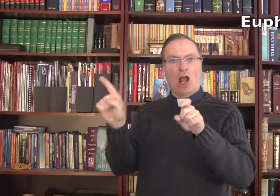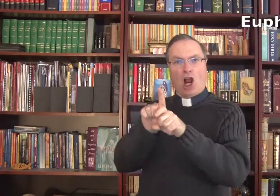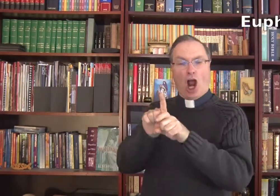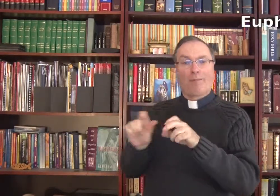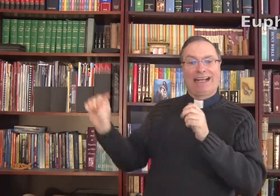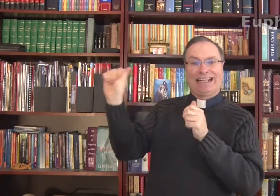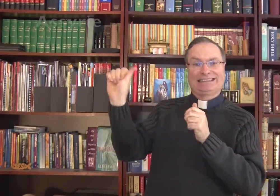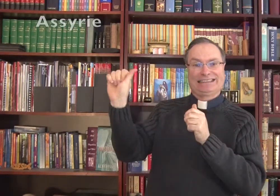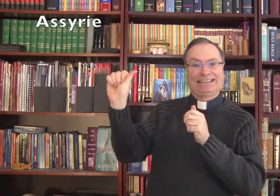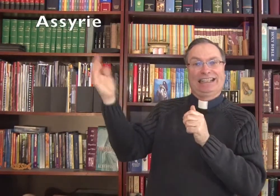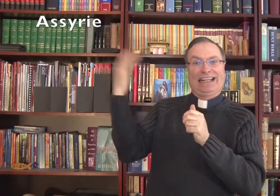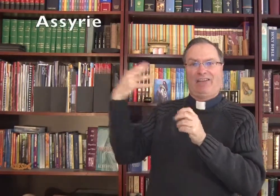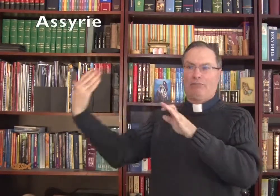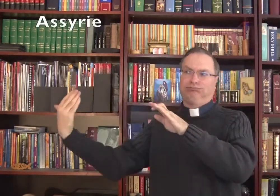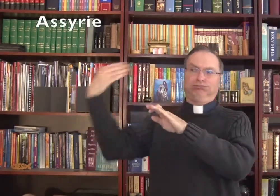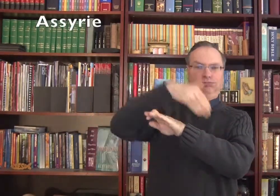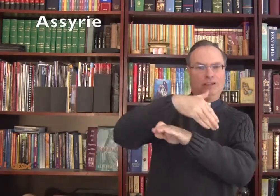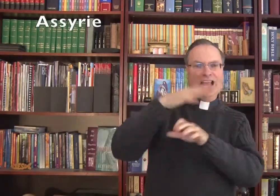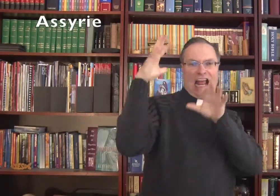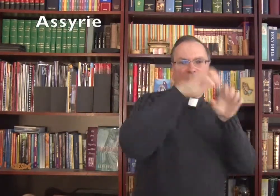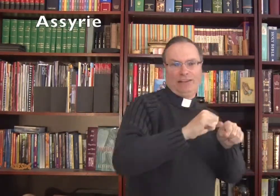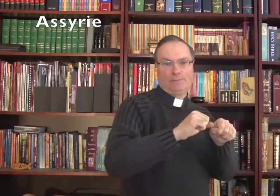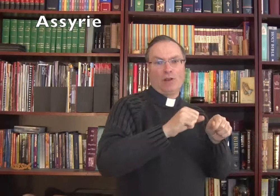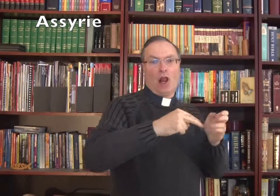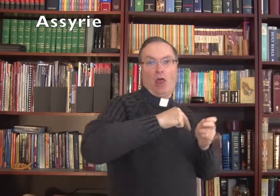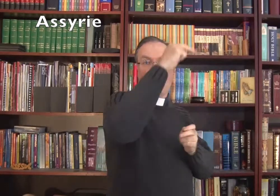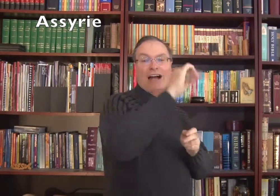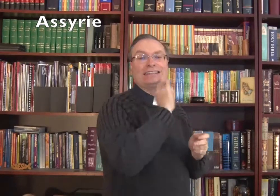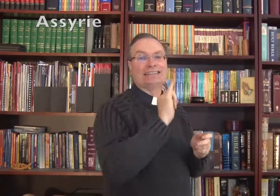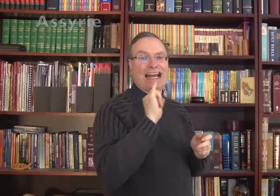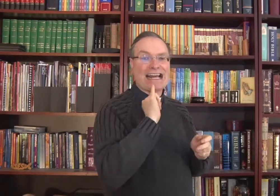comme l’Assyrie qui avait envahi le nord d’Israël